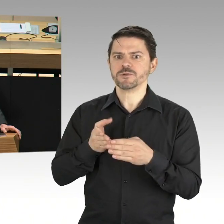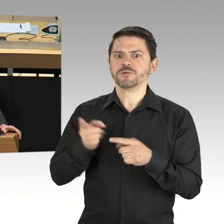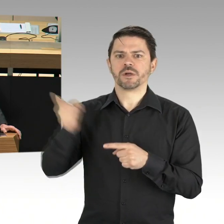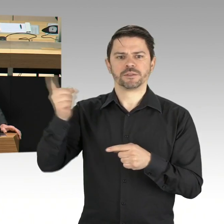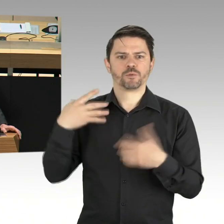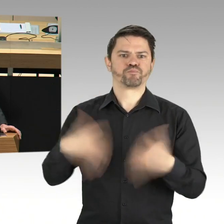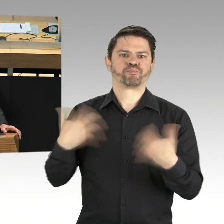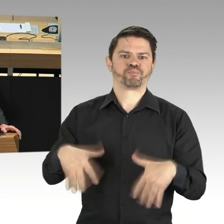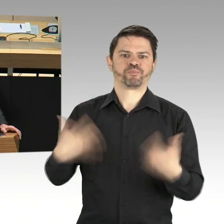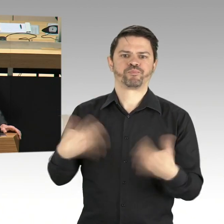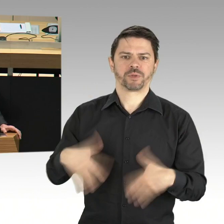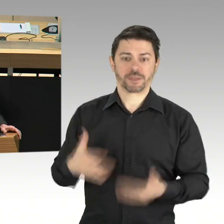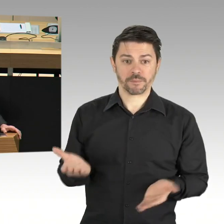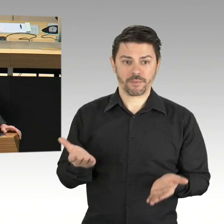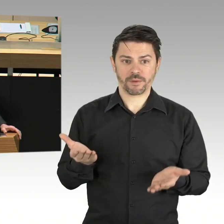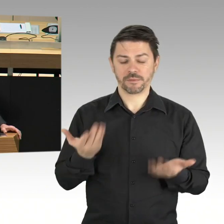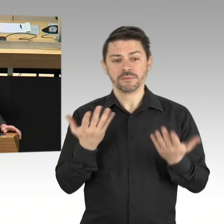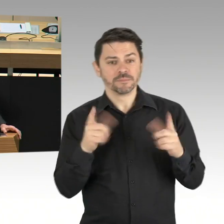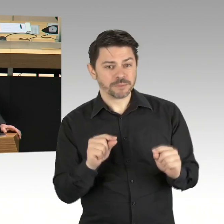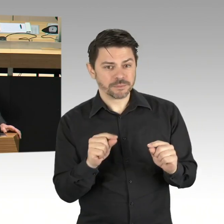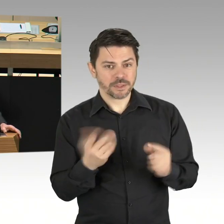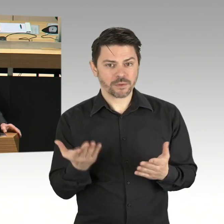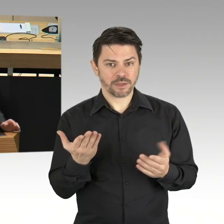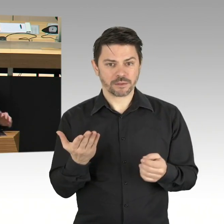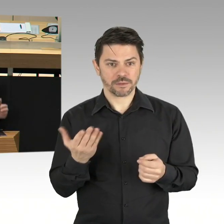Wenn aber das verfügbare Haushaltseinkommen